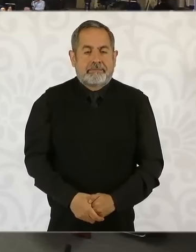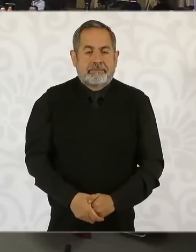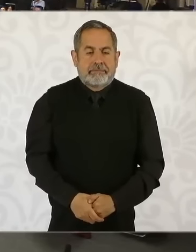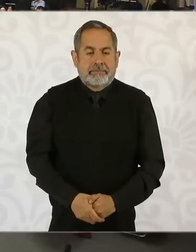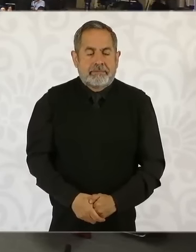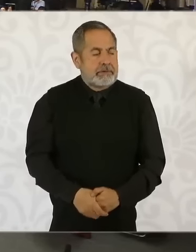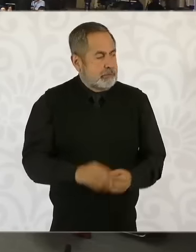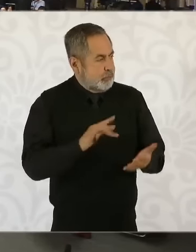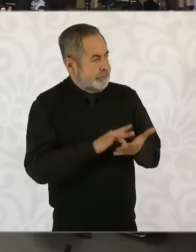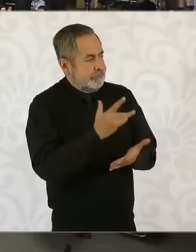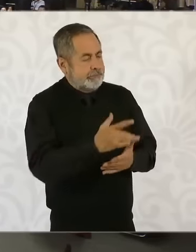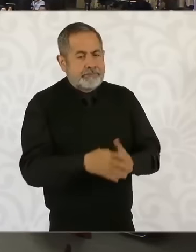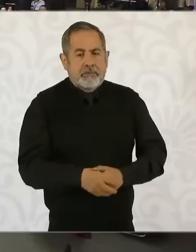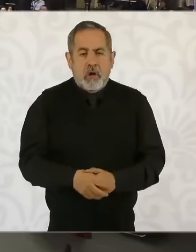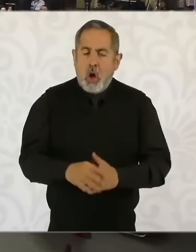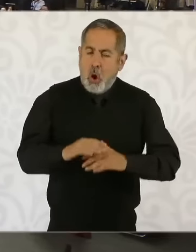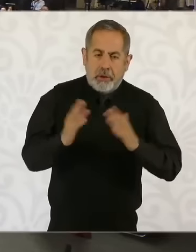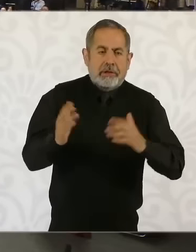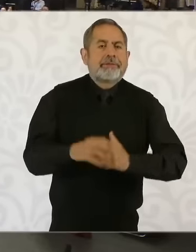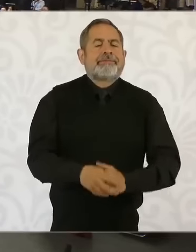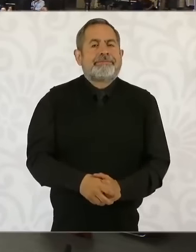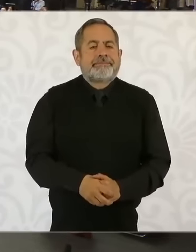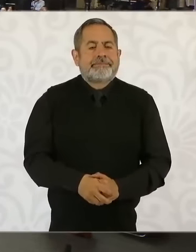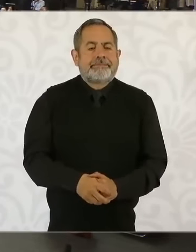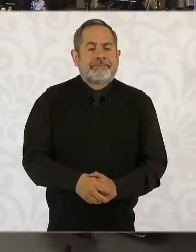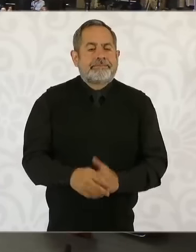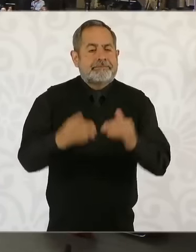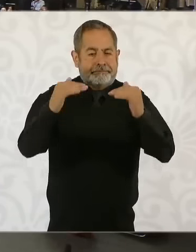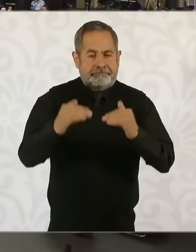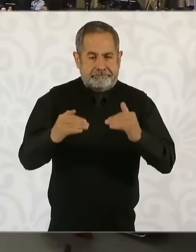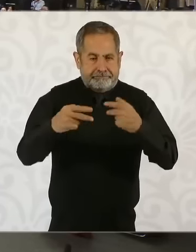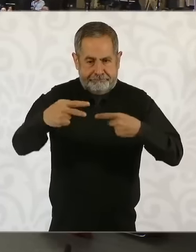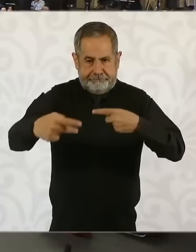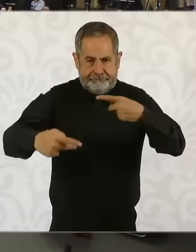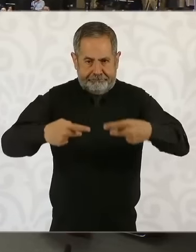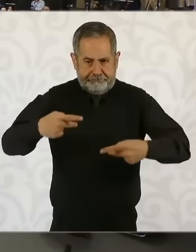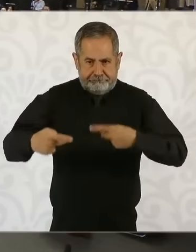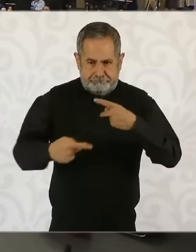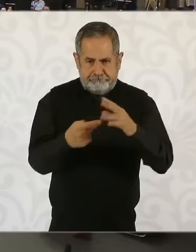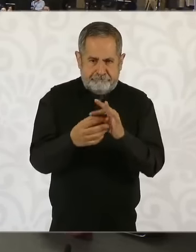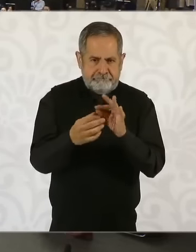muchas gracias bueno vamos a iniciar con las preguntas